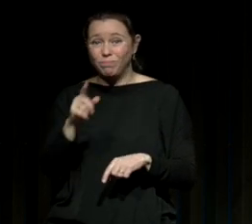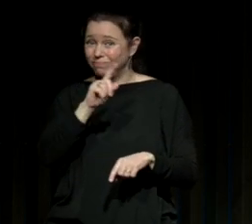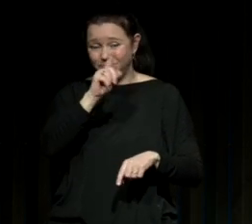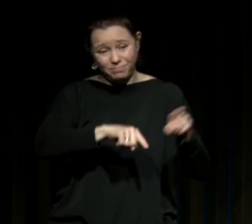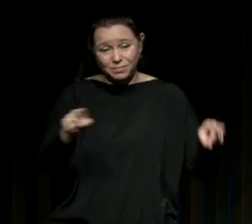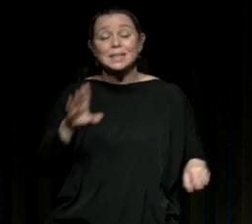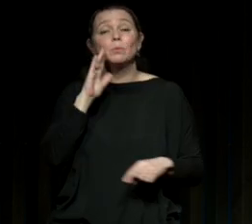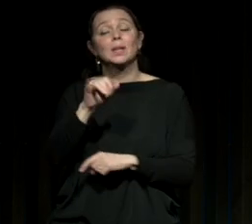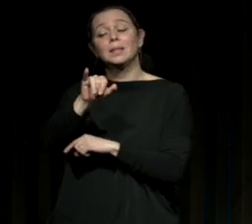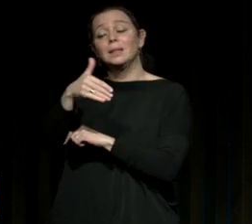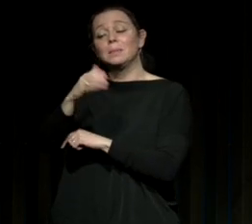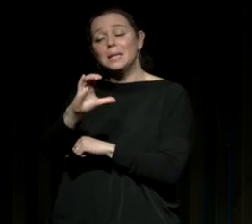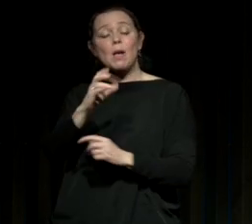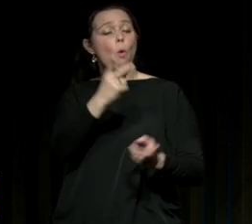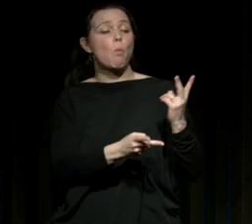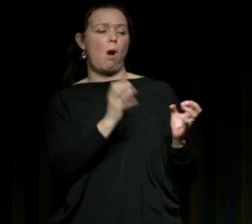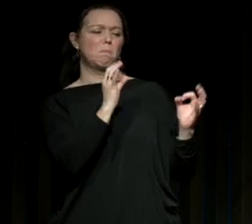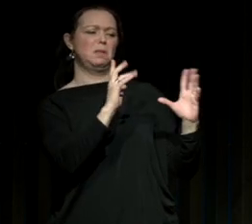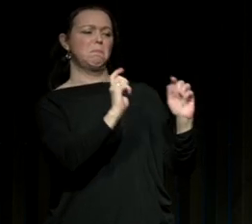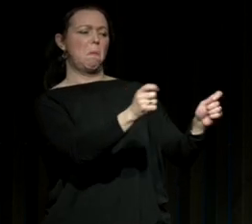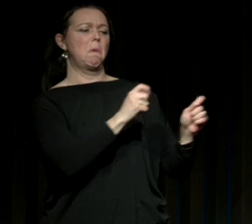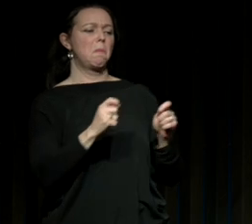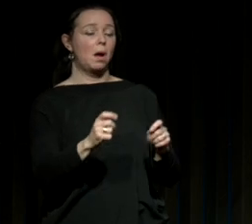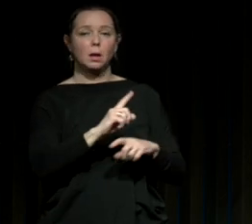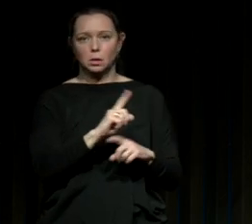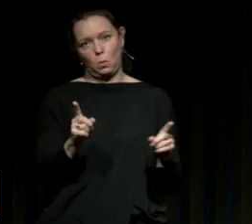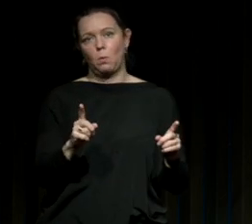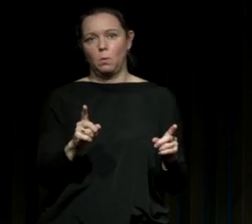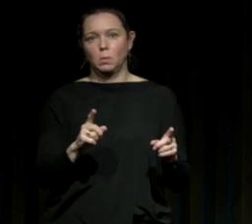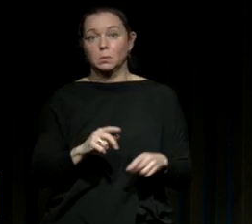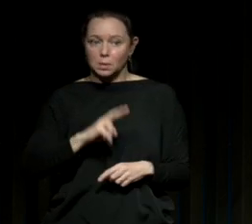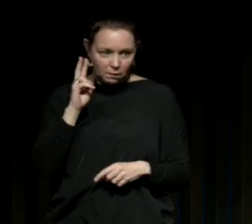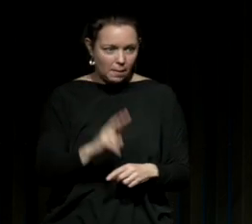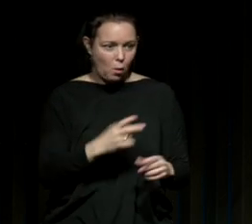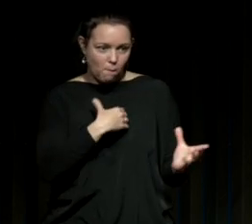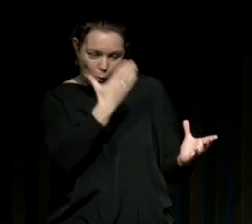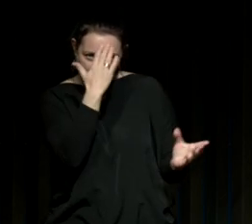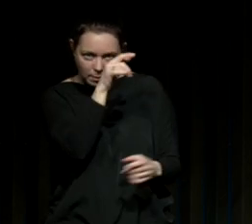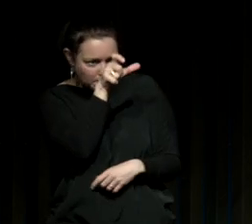au-delà d'un poids d'avoir bien caractérisée de bien connaître son patient et de bien connaître